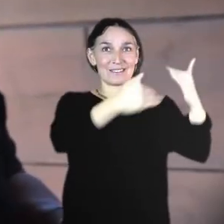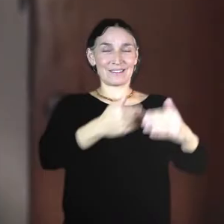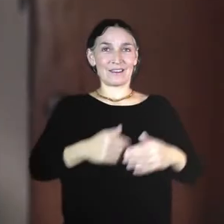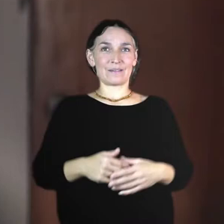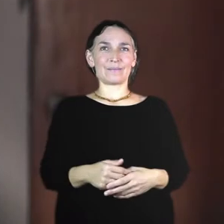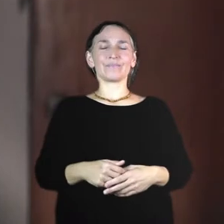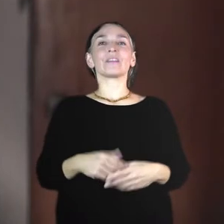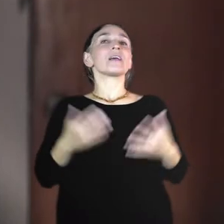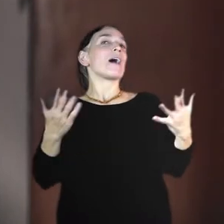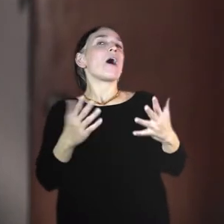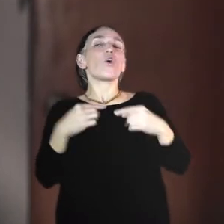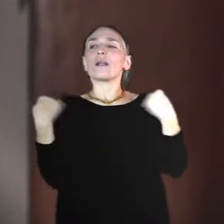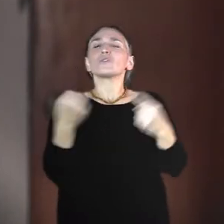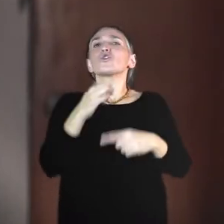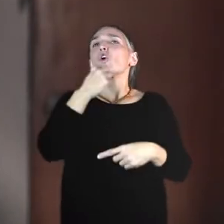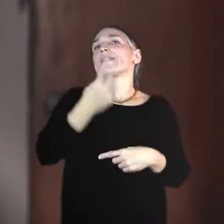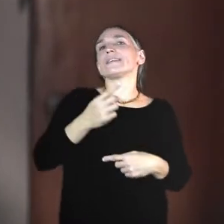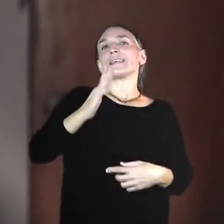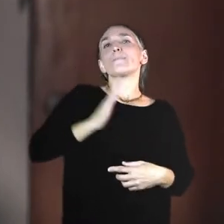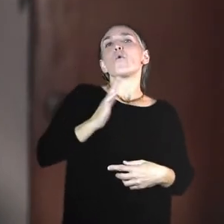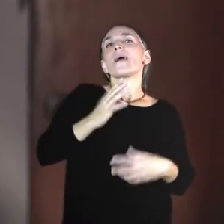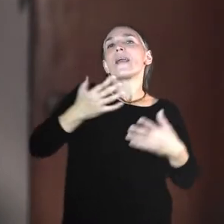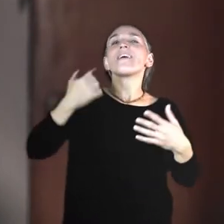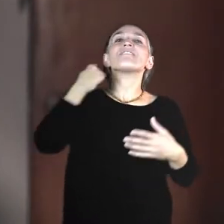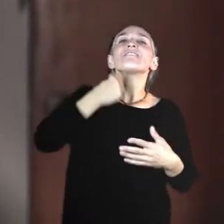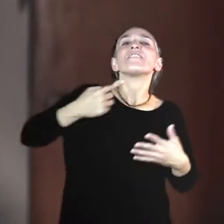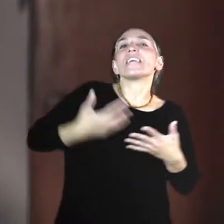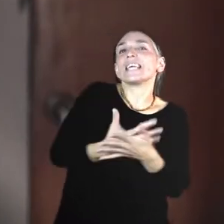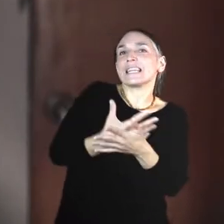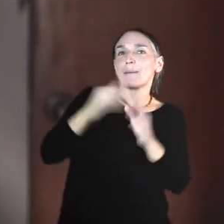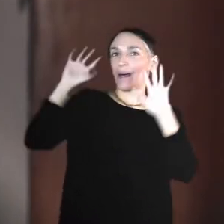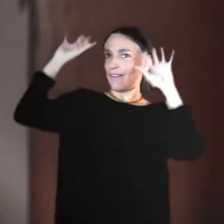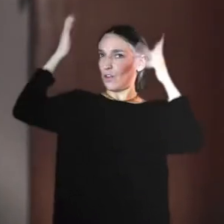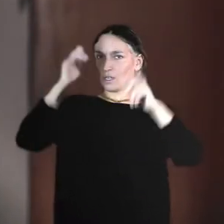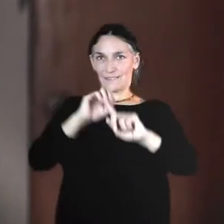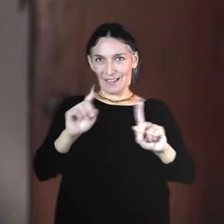Nosotros ya no hablamos más de “mujer victima de violencia”